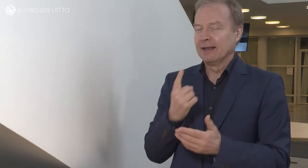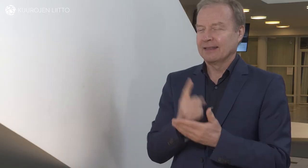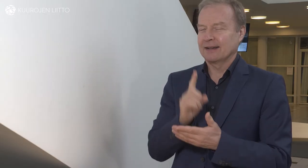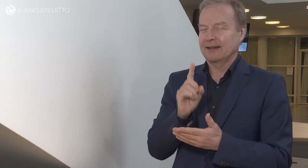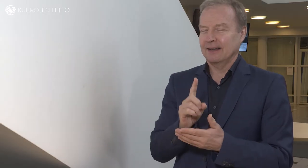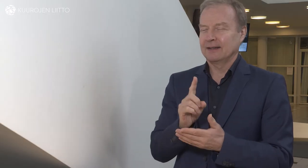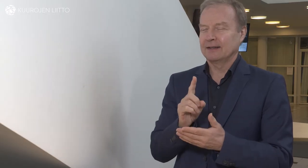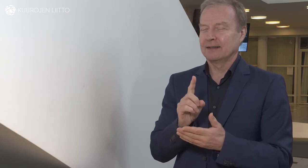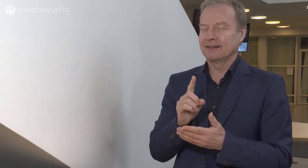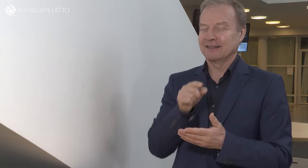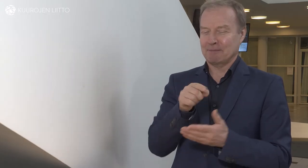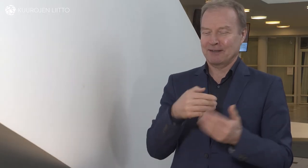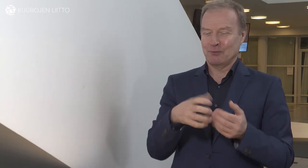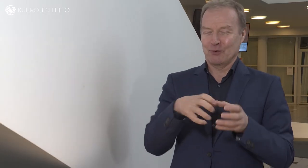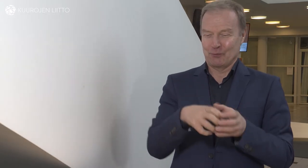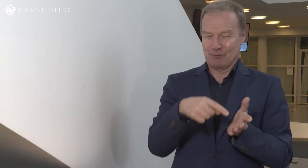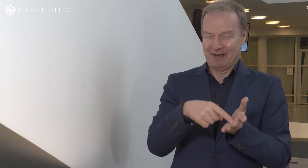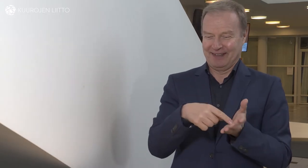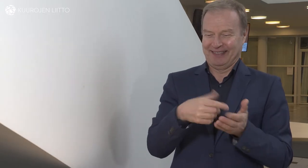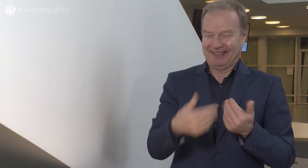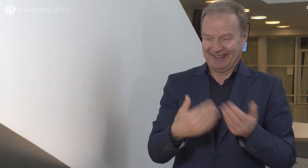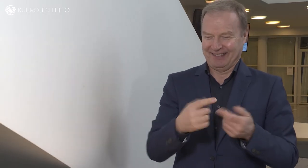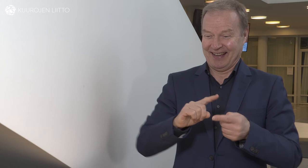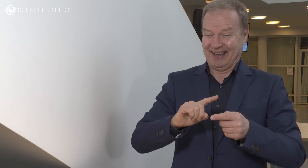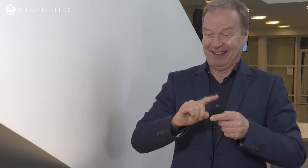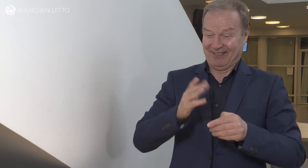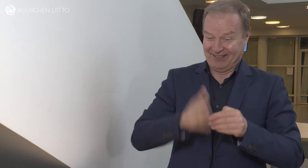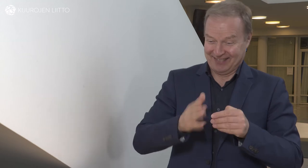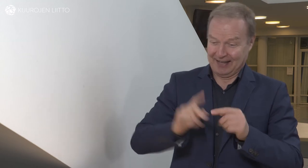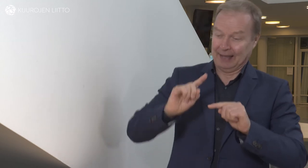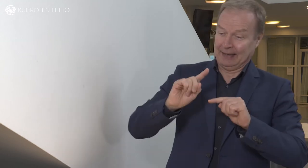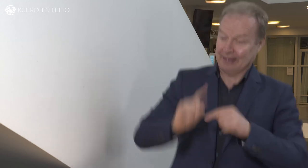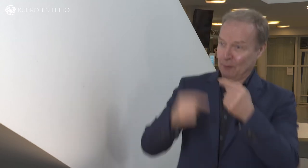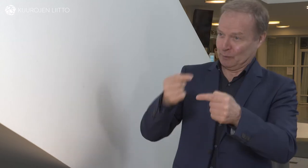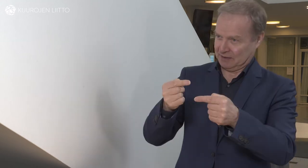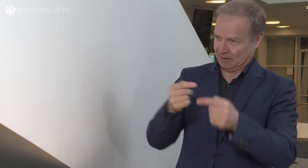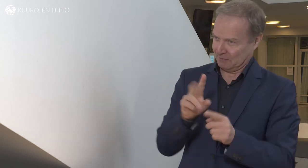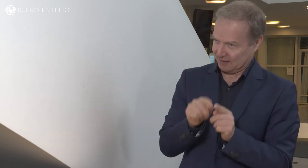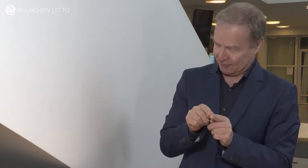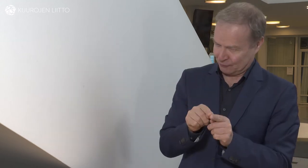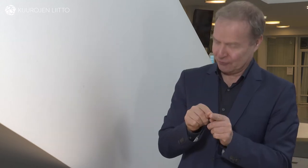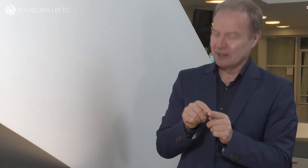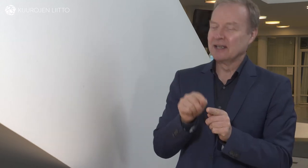Vaikka työryhmän tärkein tehtävä onkin prosessin valmistelu ja käynnistäminen, -